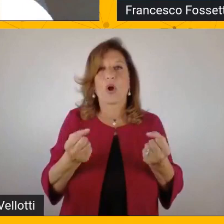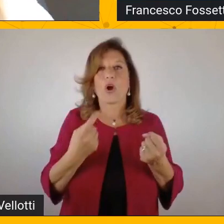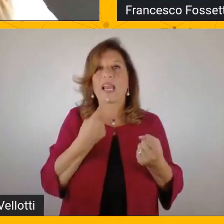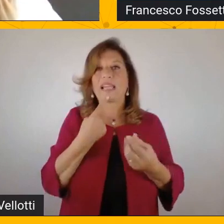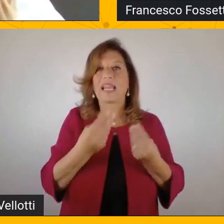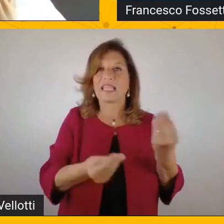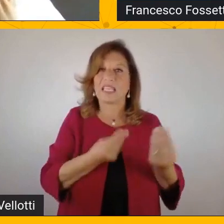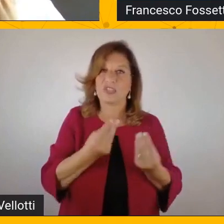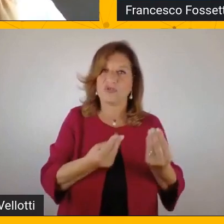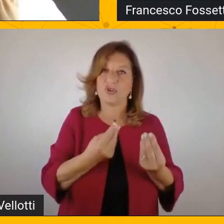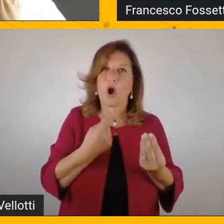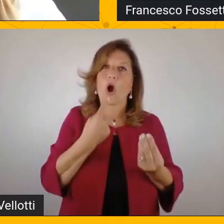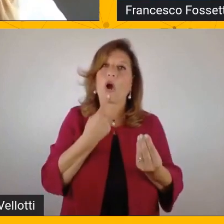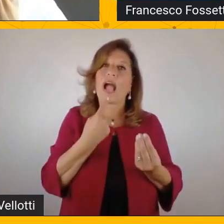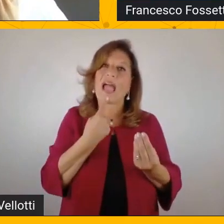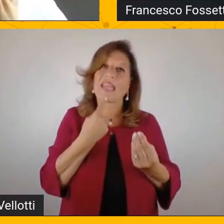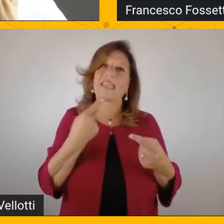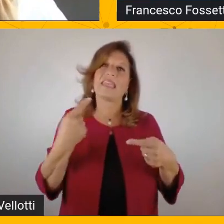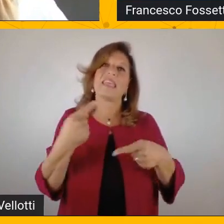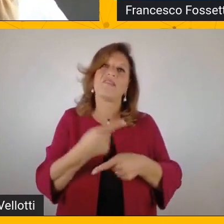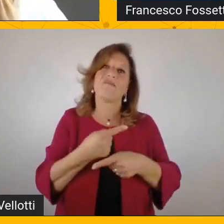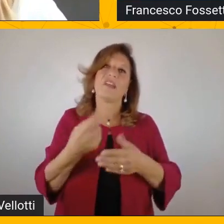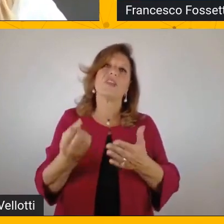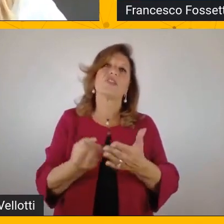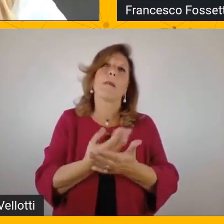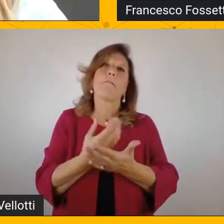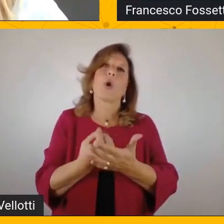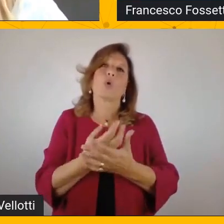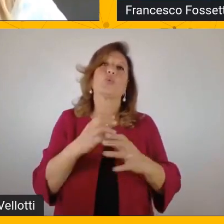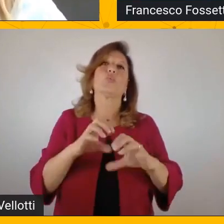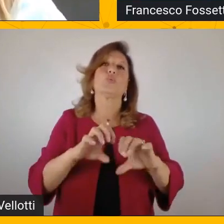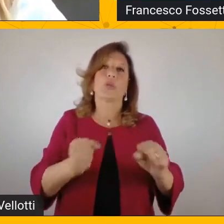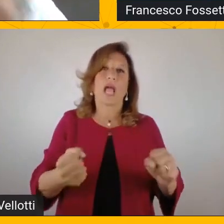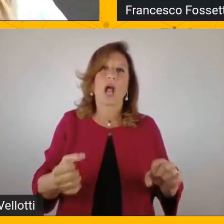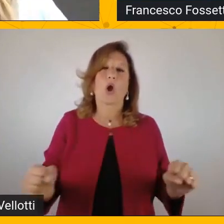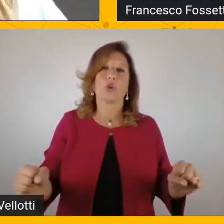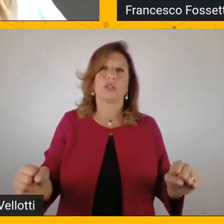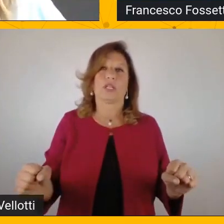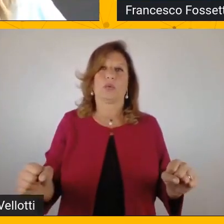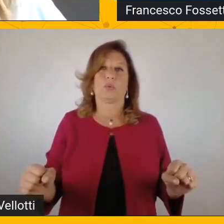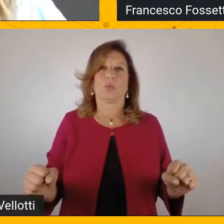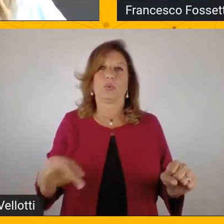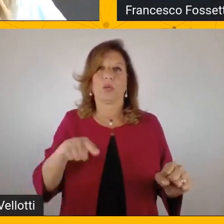sostanziale fra chi gioca e chi attraverso il gioco produce